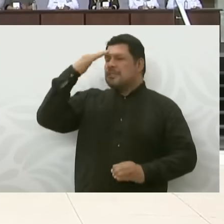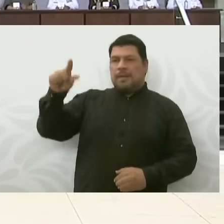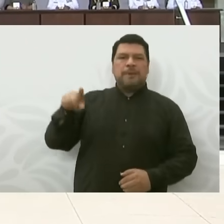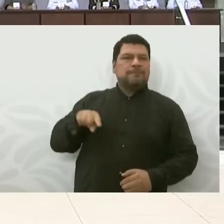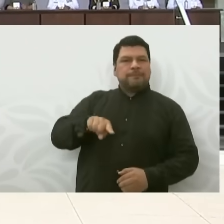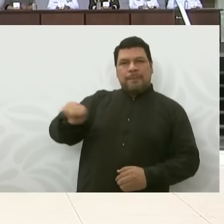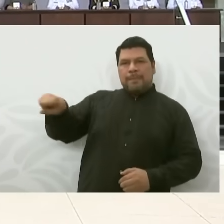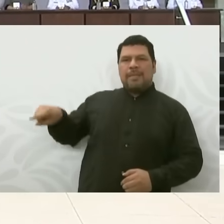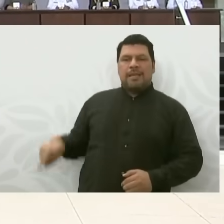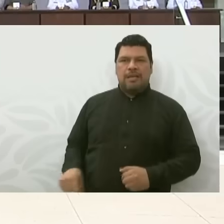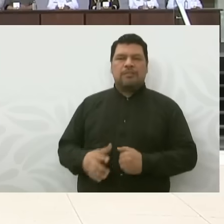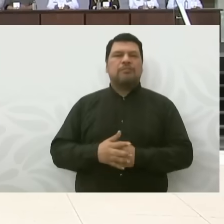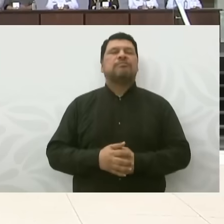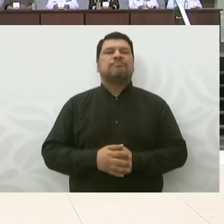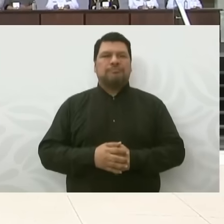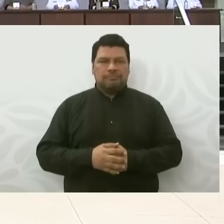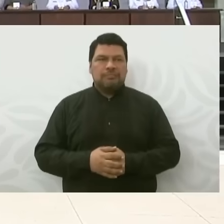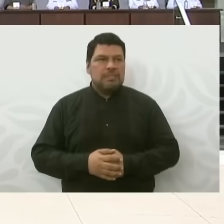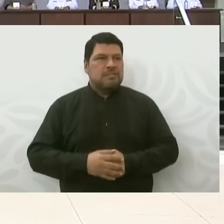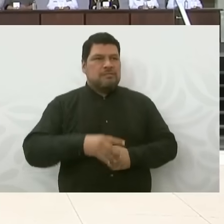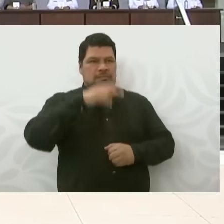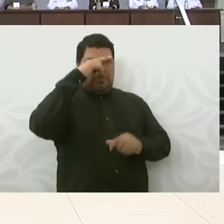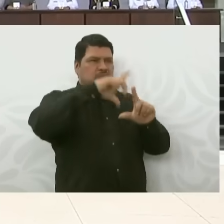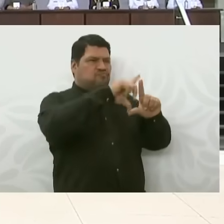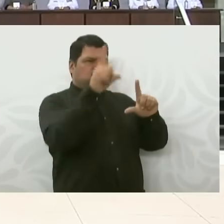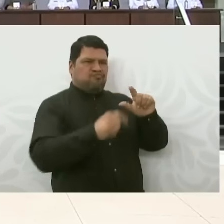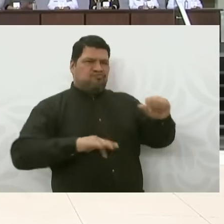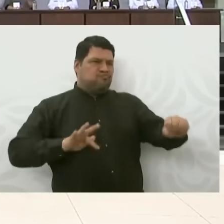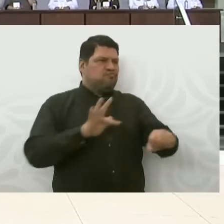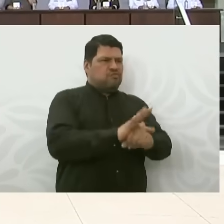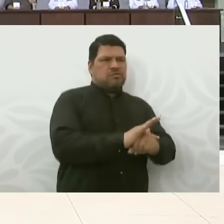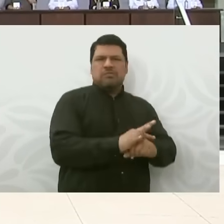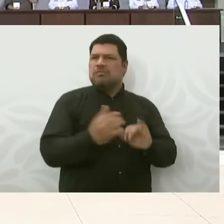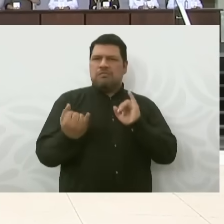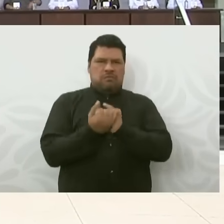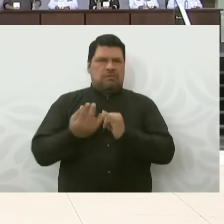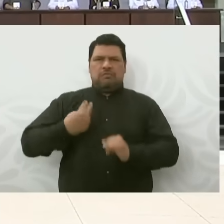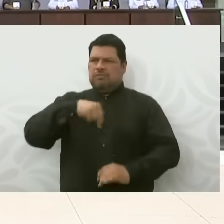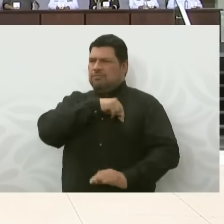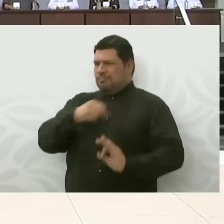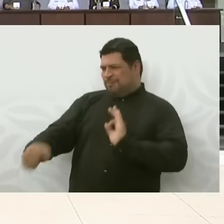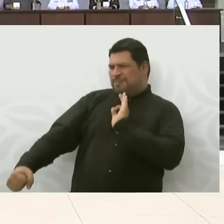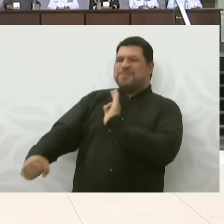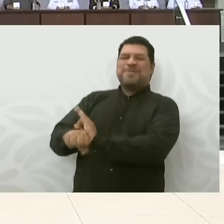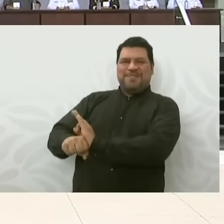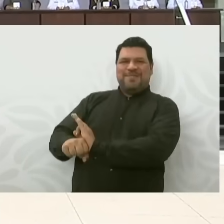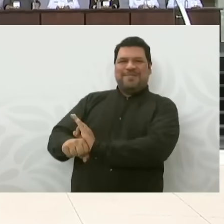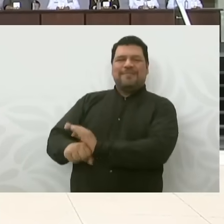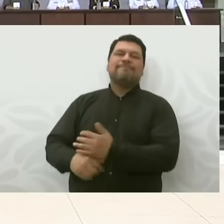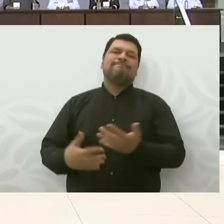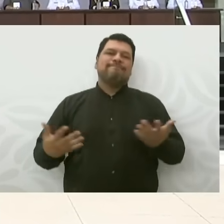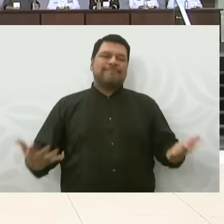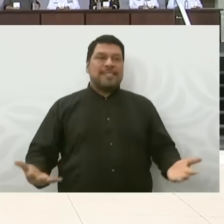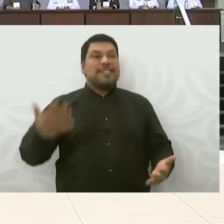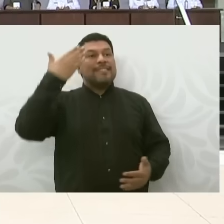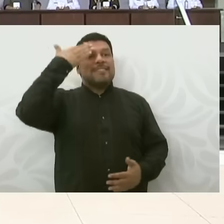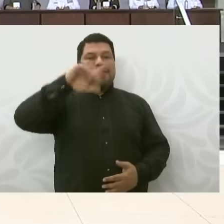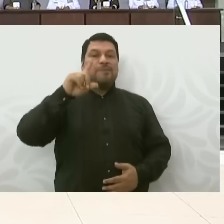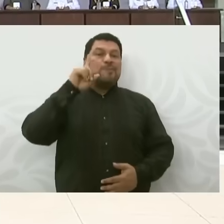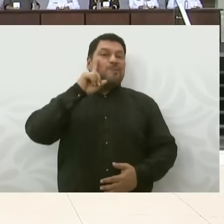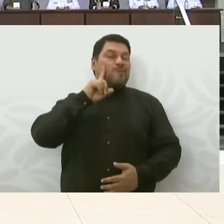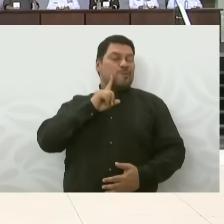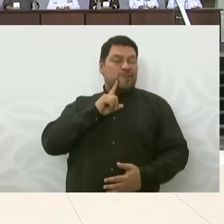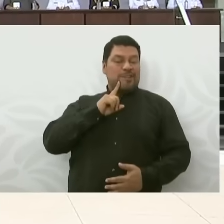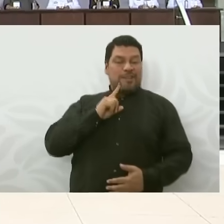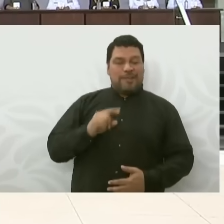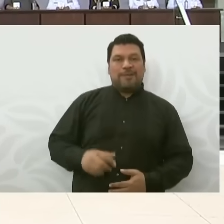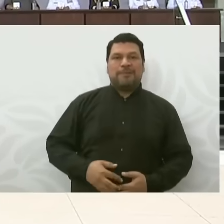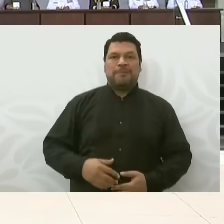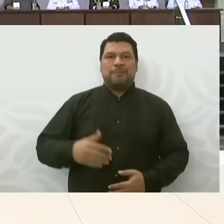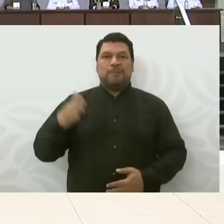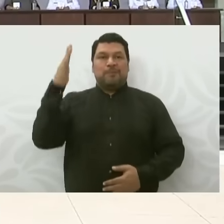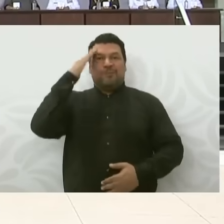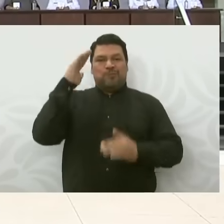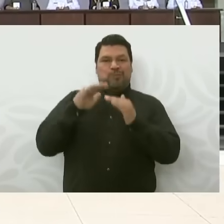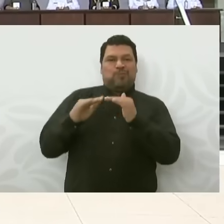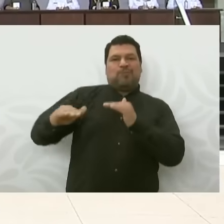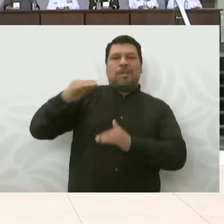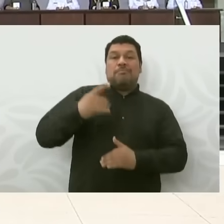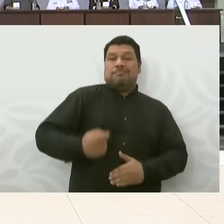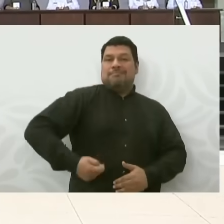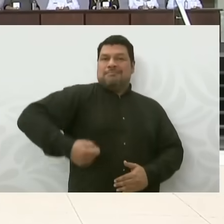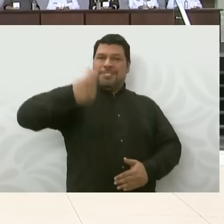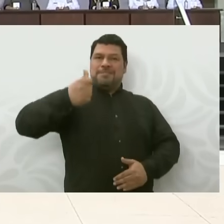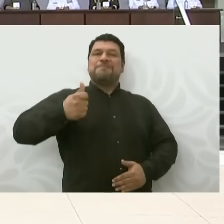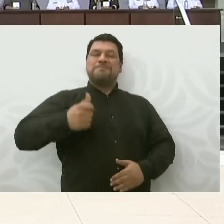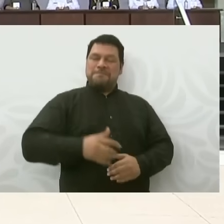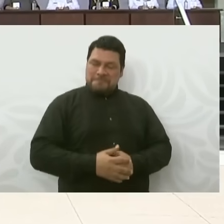decidido cuidar de la patria es la primera vez que una mujer encabeza esta ceremonia